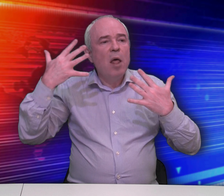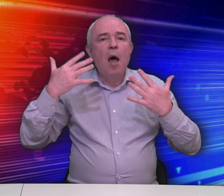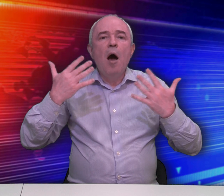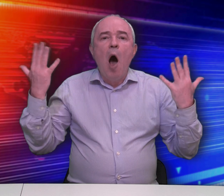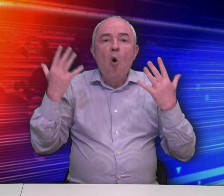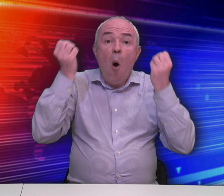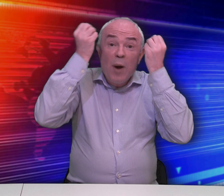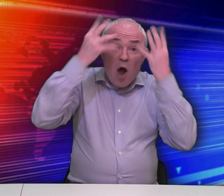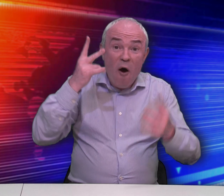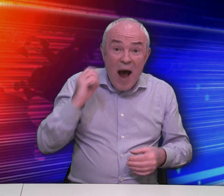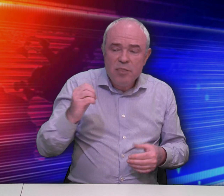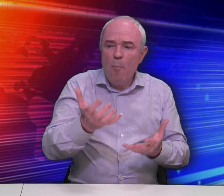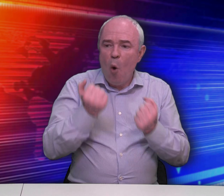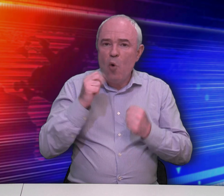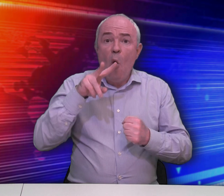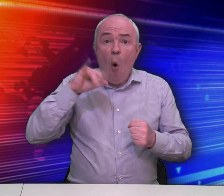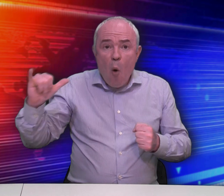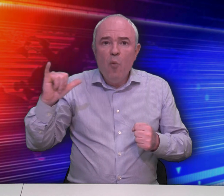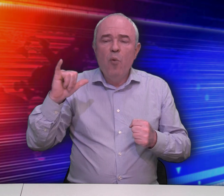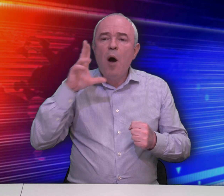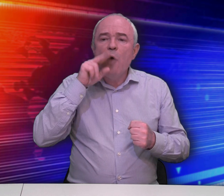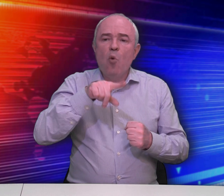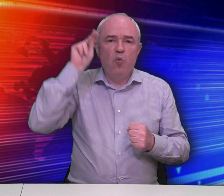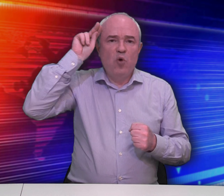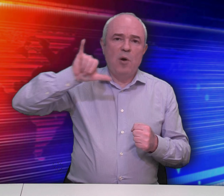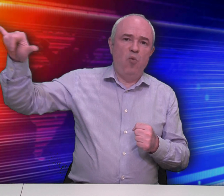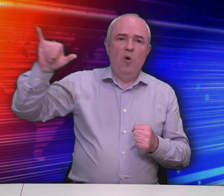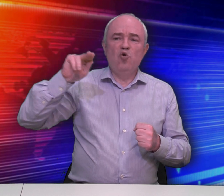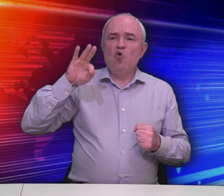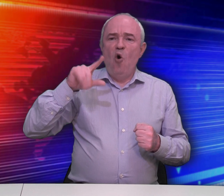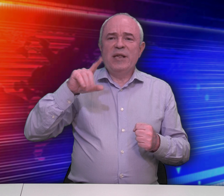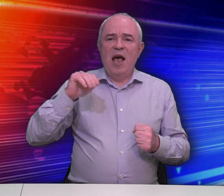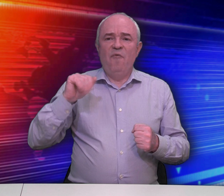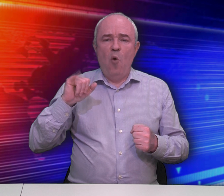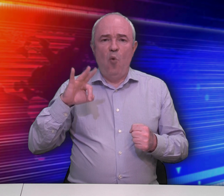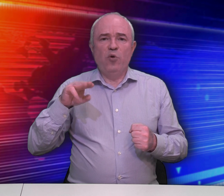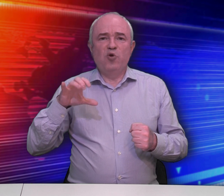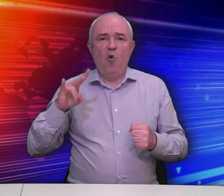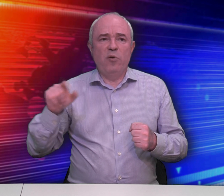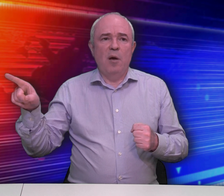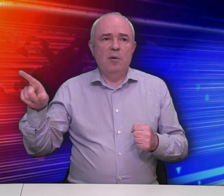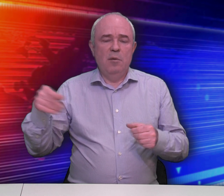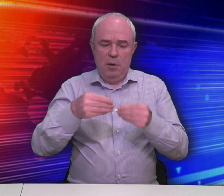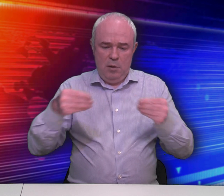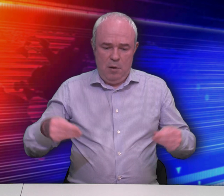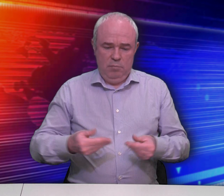какое образование получил Лоу будучи учеником Джозефа Уотсона.